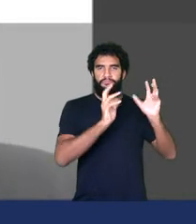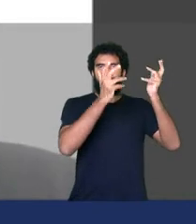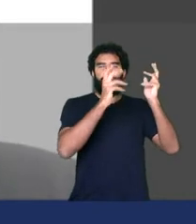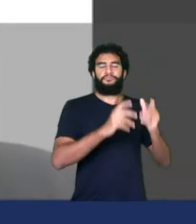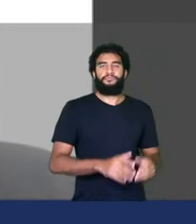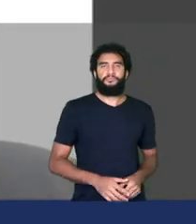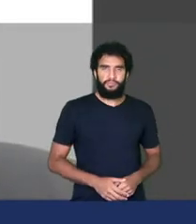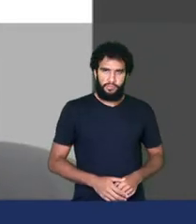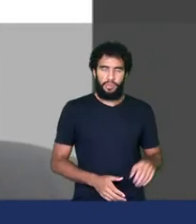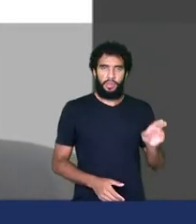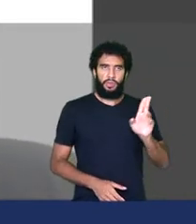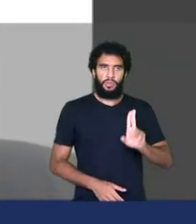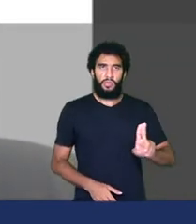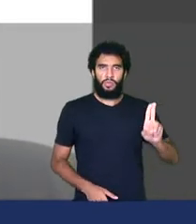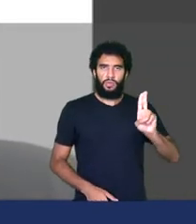E PARA A MINORIA RICA SE